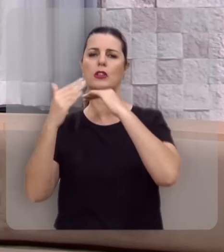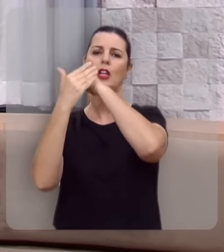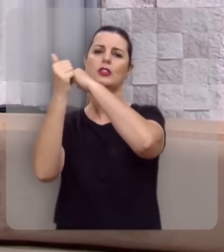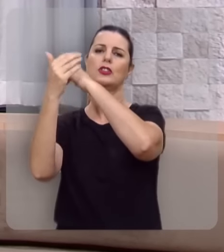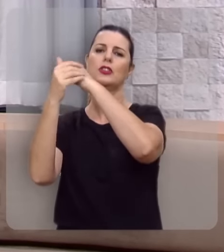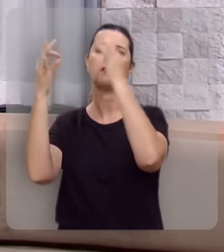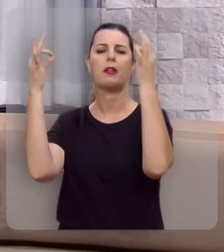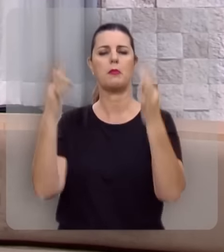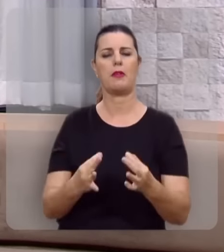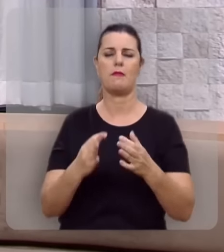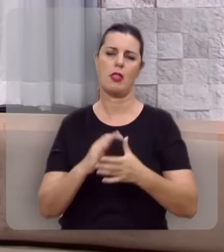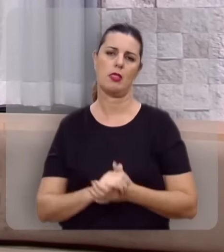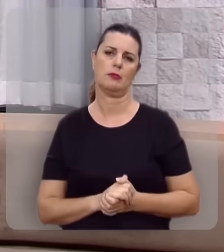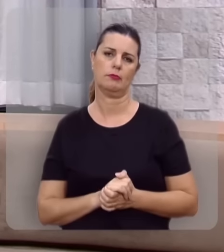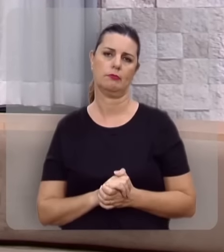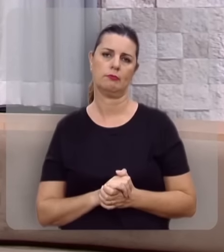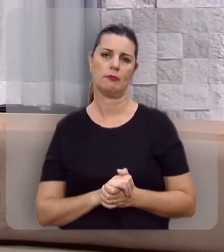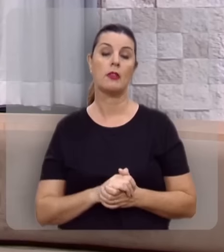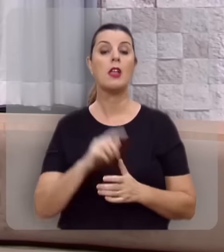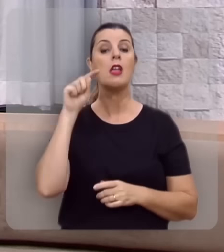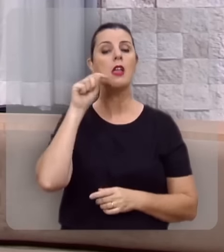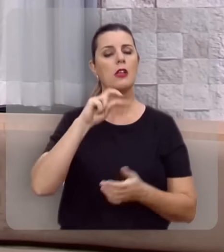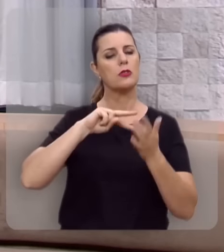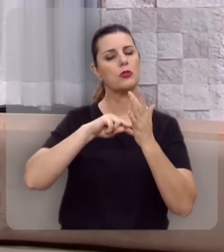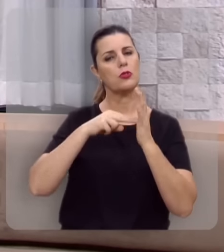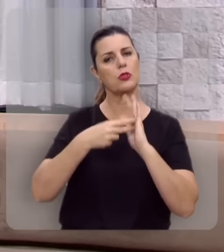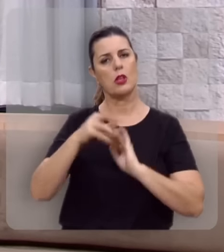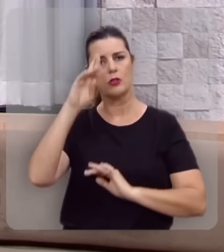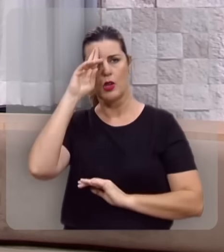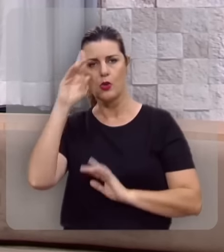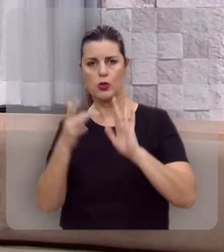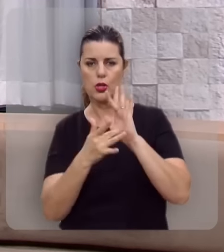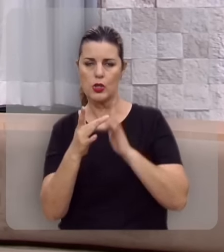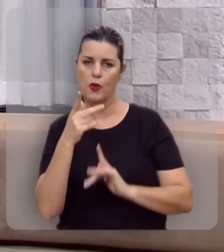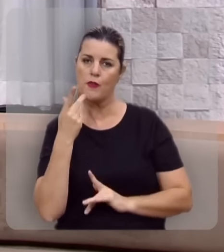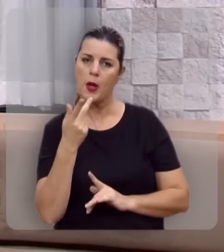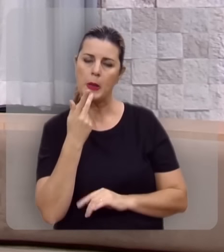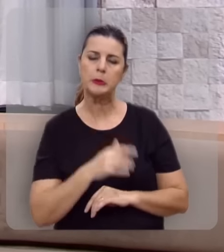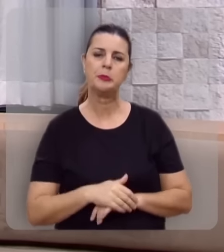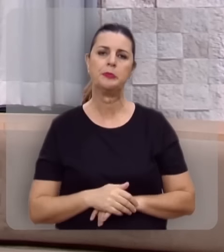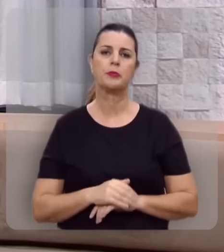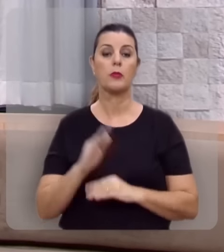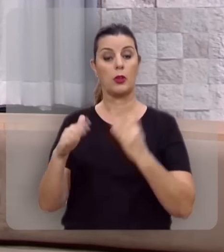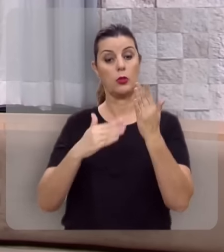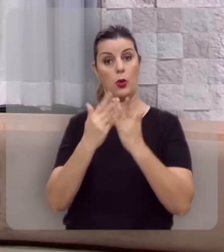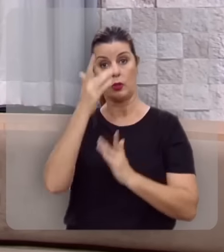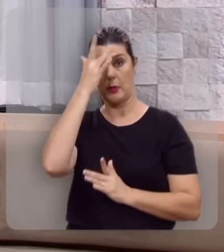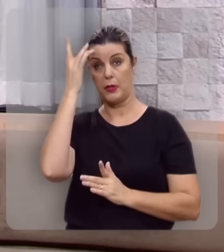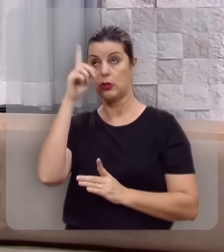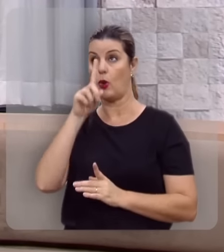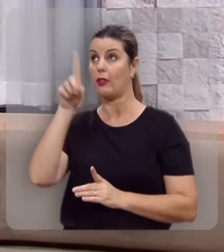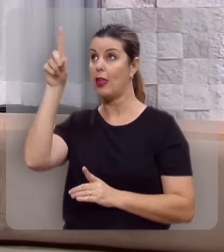a chamada eficaz. É isso que o Senhor Jesus está dizendo aqui, "todo aquele que meu pai me